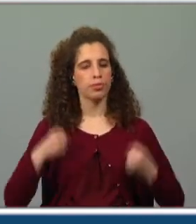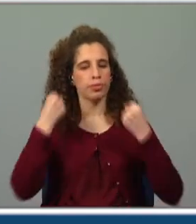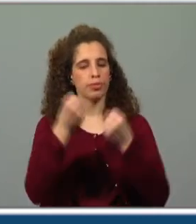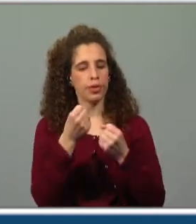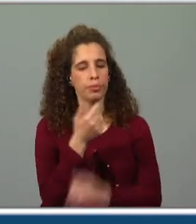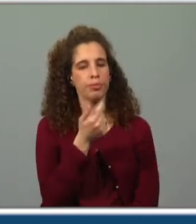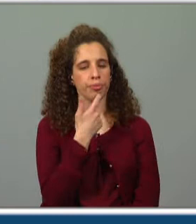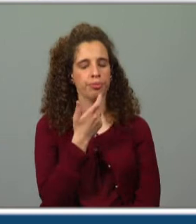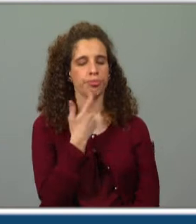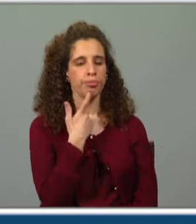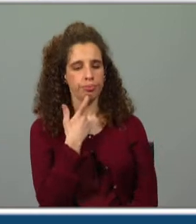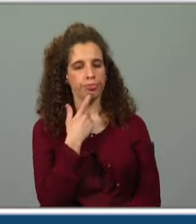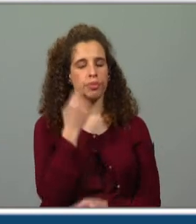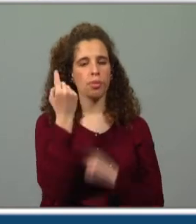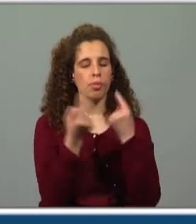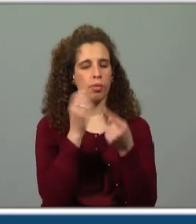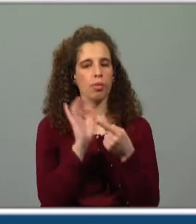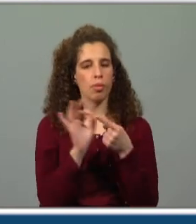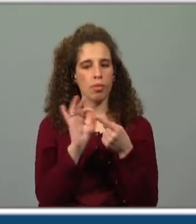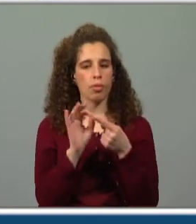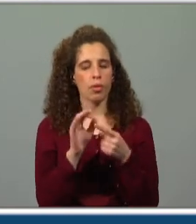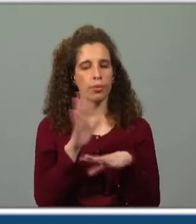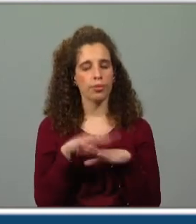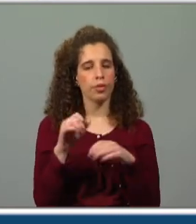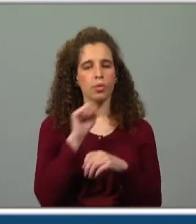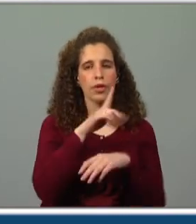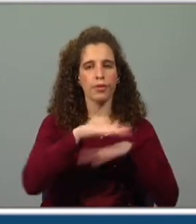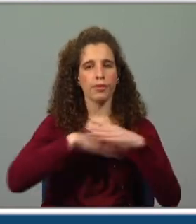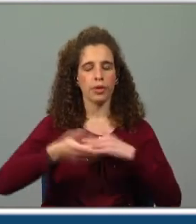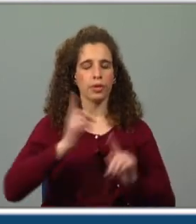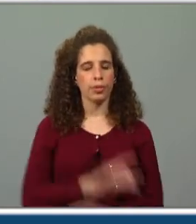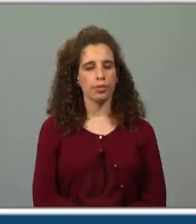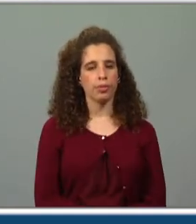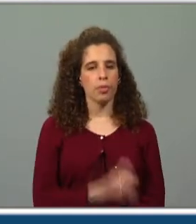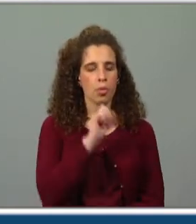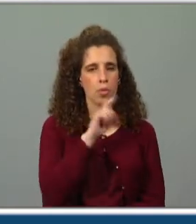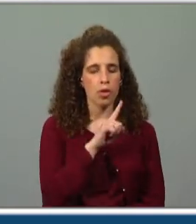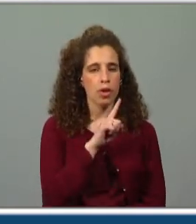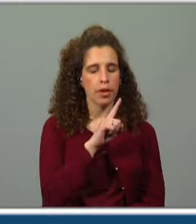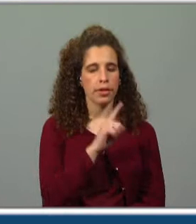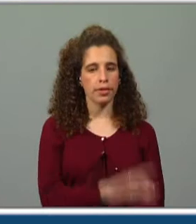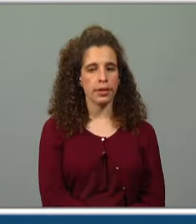apercebermos de alguns aspectos por isso que podemos fazer podemos fazer então a 意識到一些方面我們能做什麼我們能做什麼然後